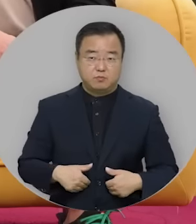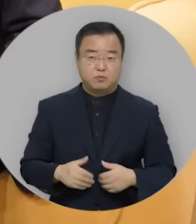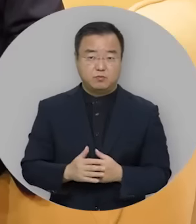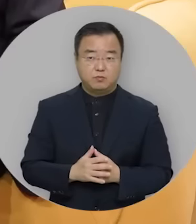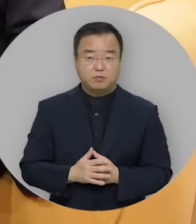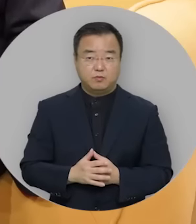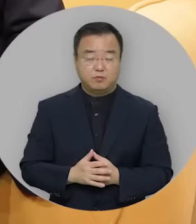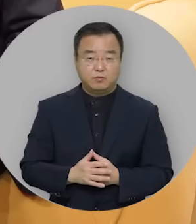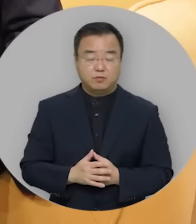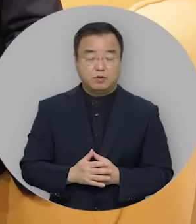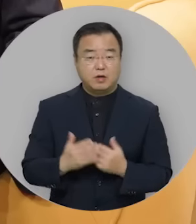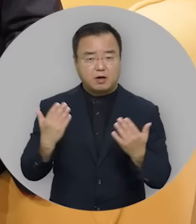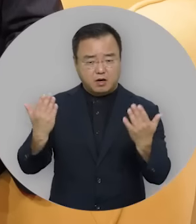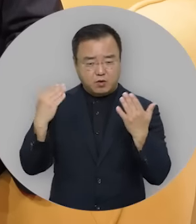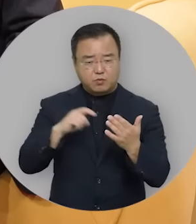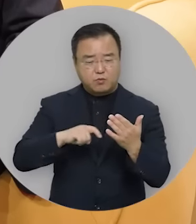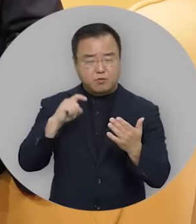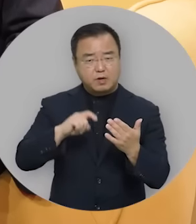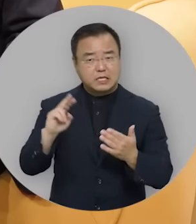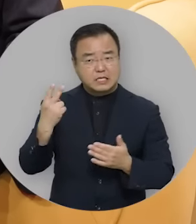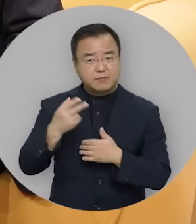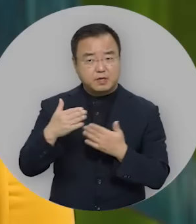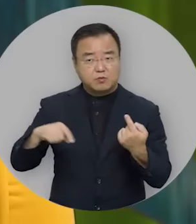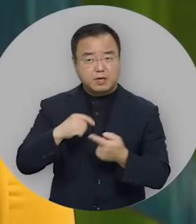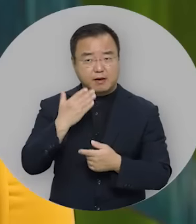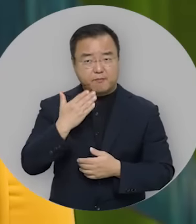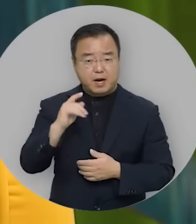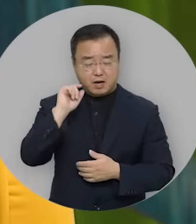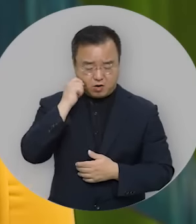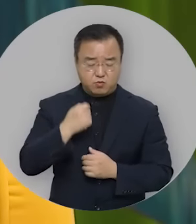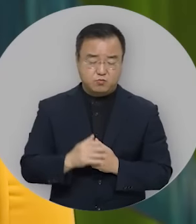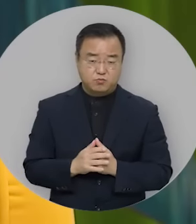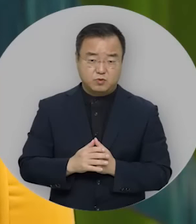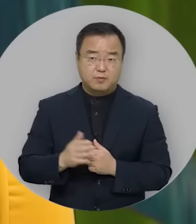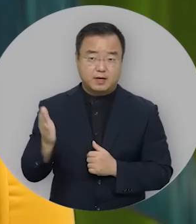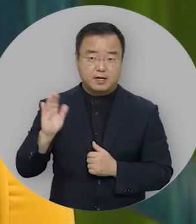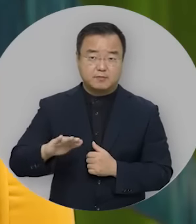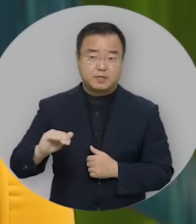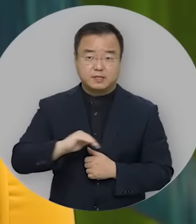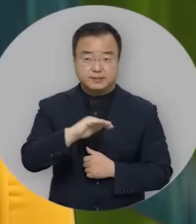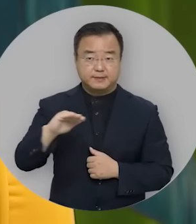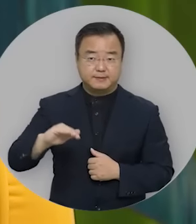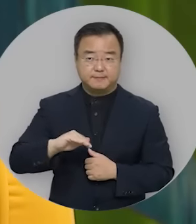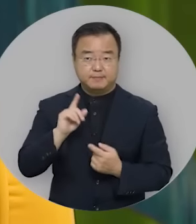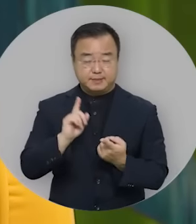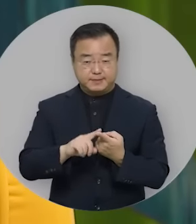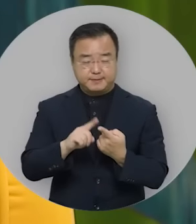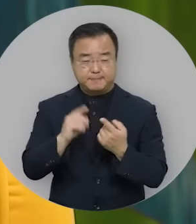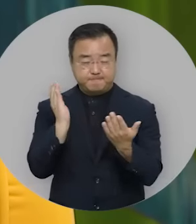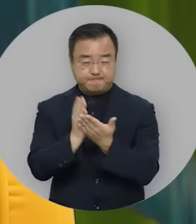학교에서는 현실적으로 어렵습니다. 그런데 우리 학교는 개교를 하면서 이 부분을 최대한 맞춰서